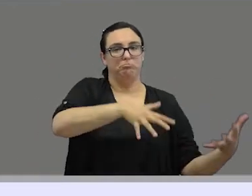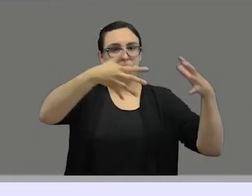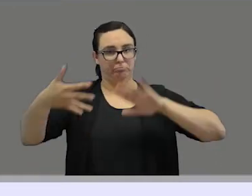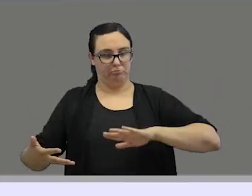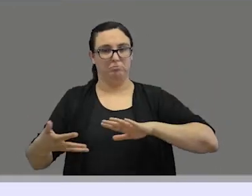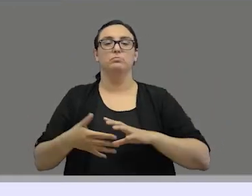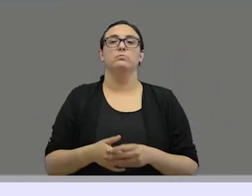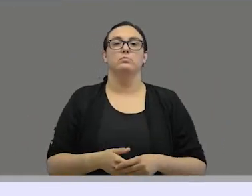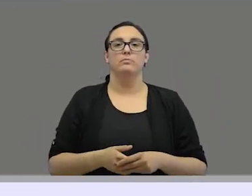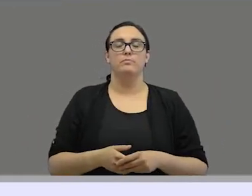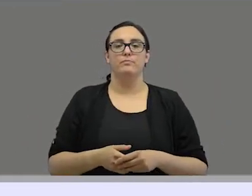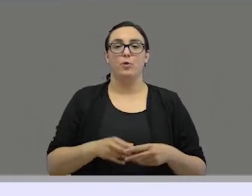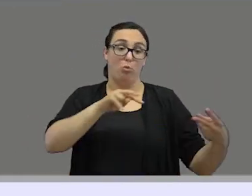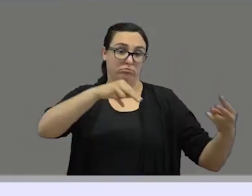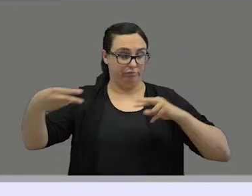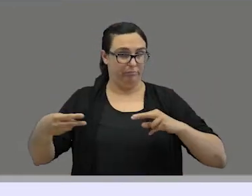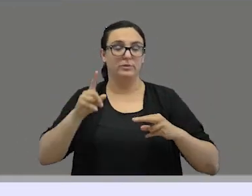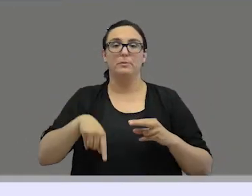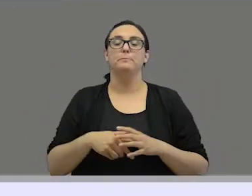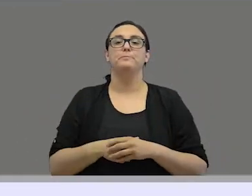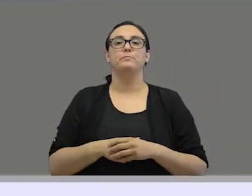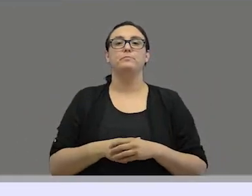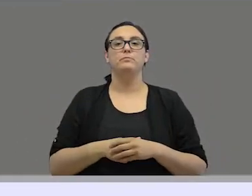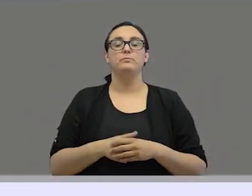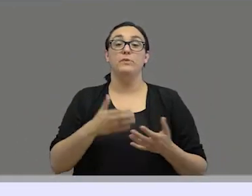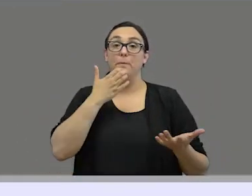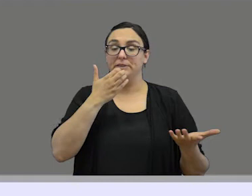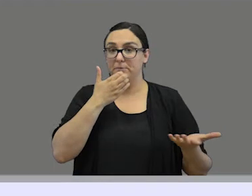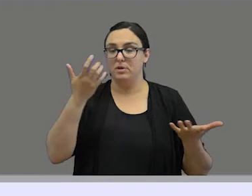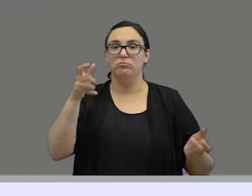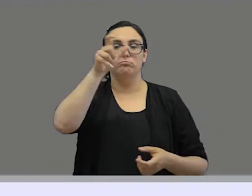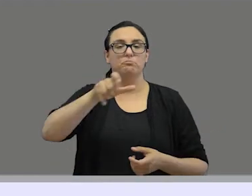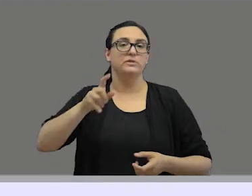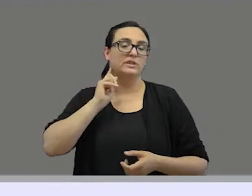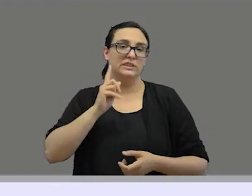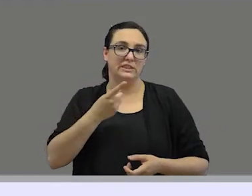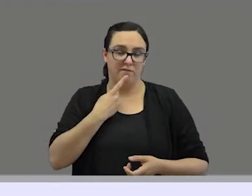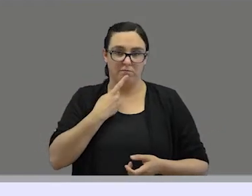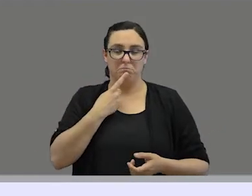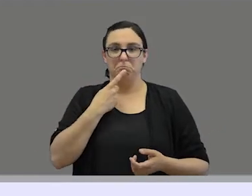Wenn sie zum Beispiel einen Text in Gebärdensprache übersetzen müssen,